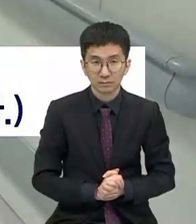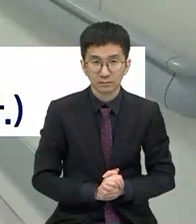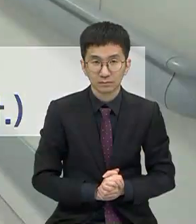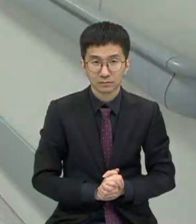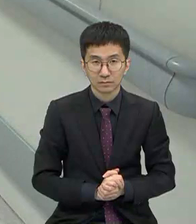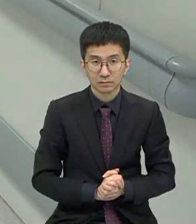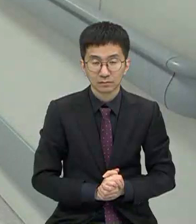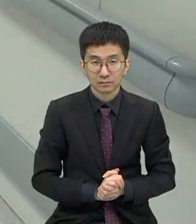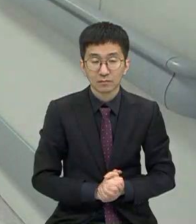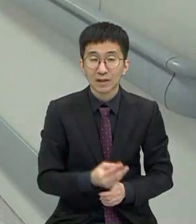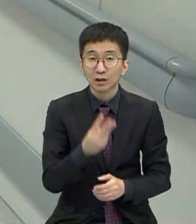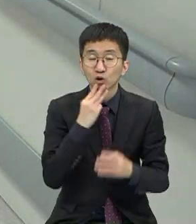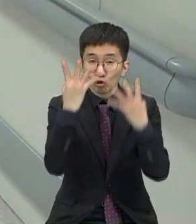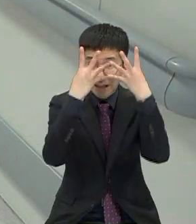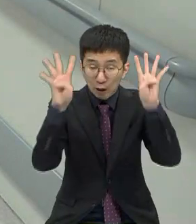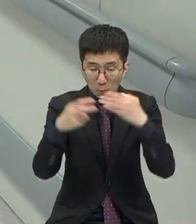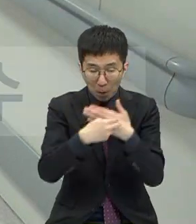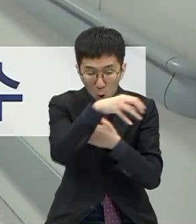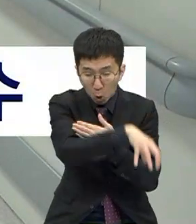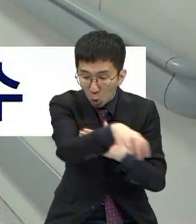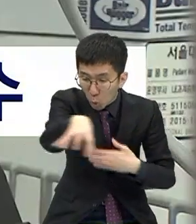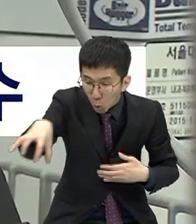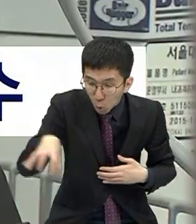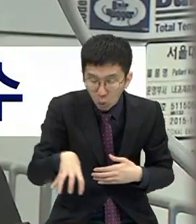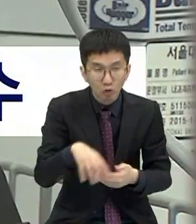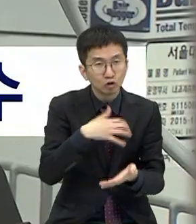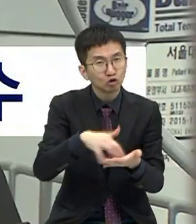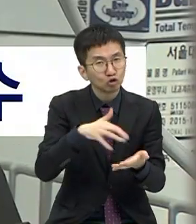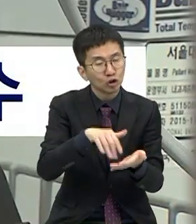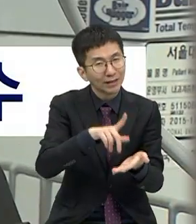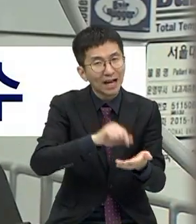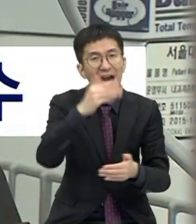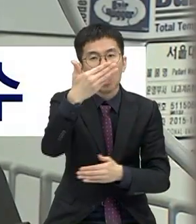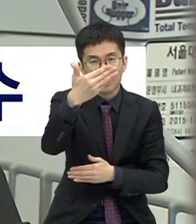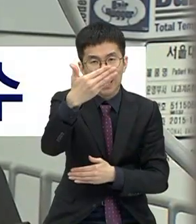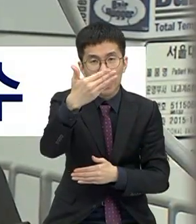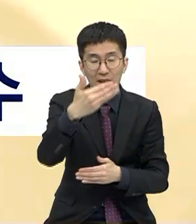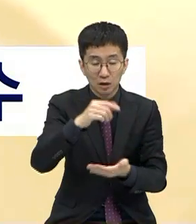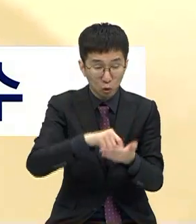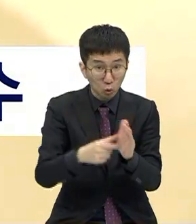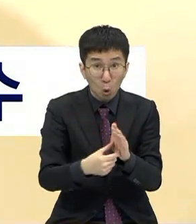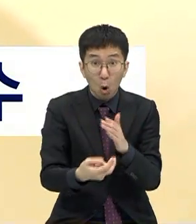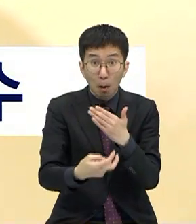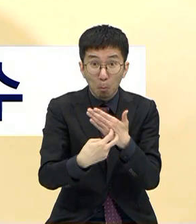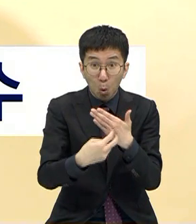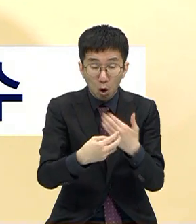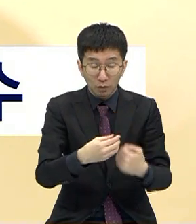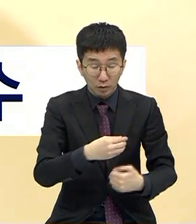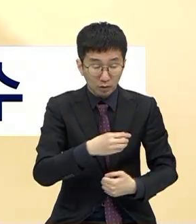(기자) 서울대병원 등 대형병원 9곳이 속한 보건노조의 파업 선언도 병상 운영의 변수입니다.